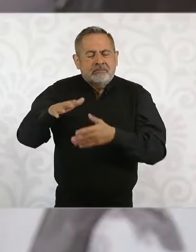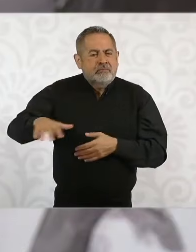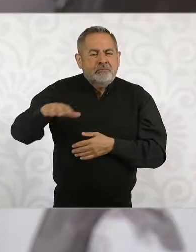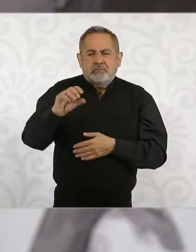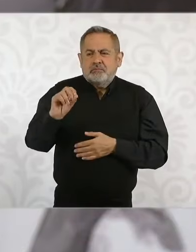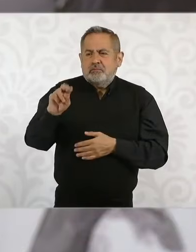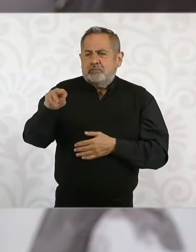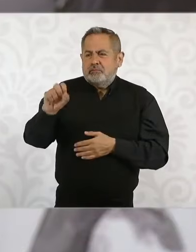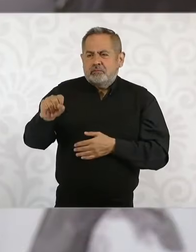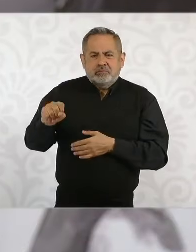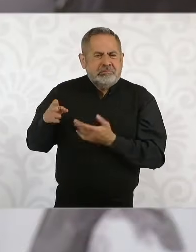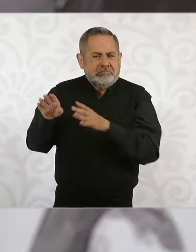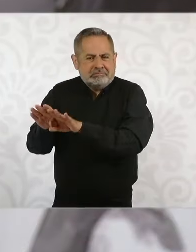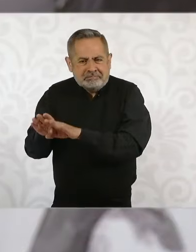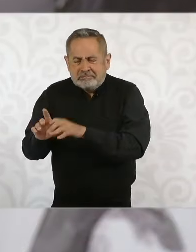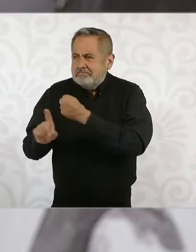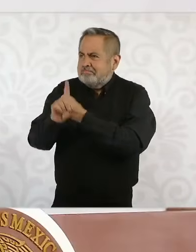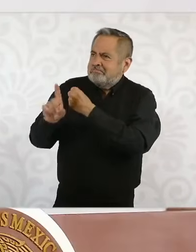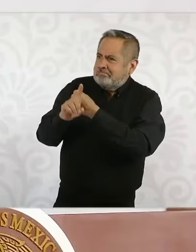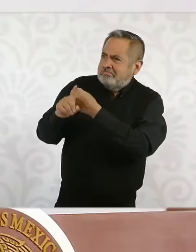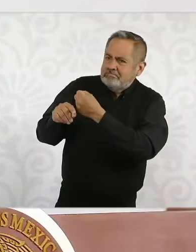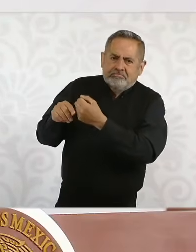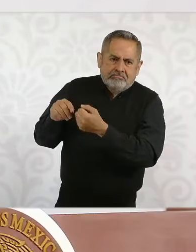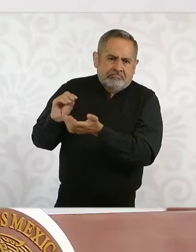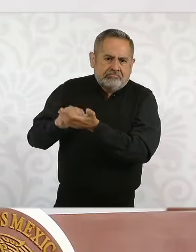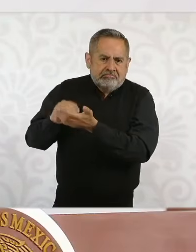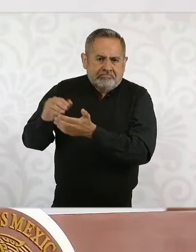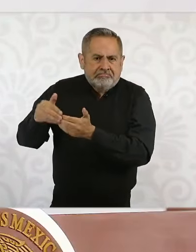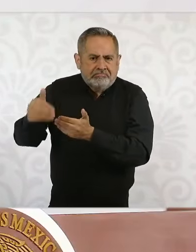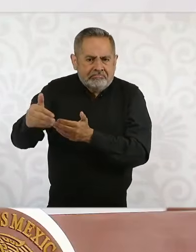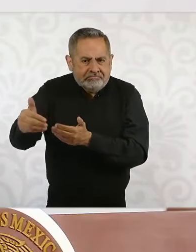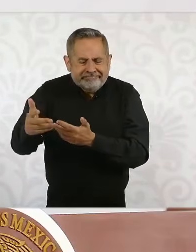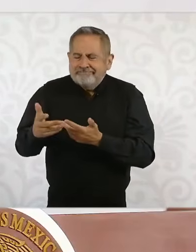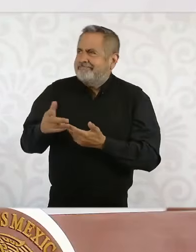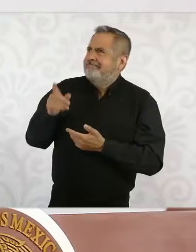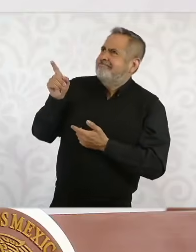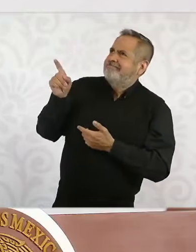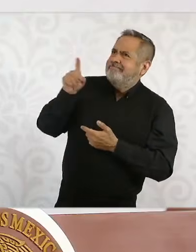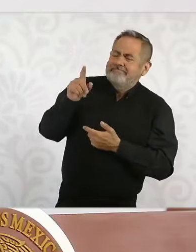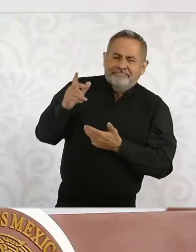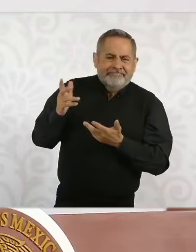y otra serie de conflictos que pueden seguir sucediendo también por la parte a veces baja